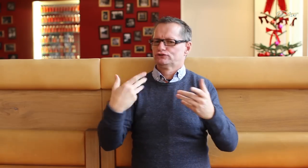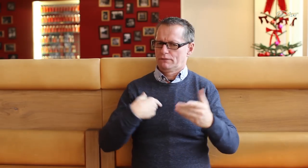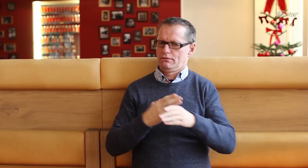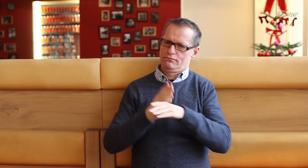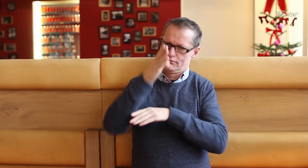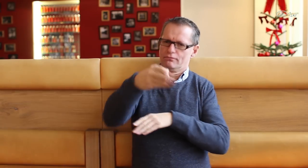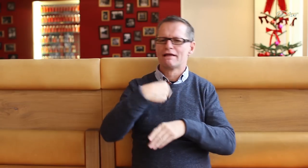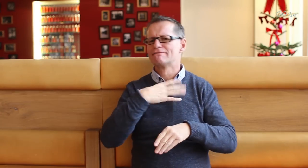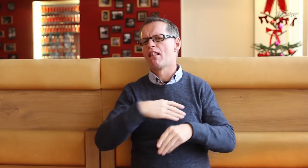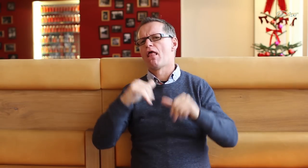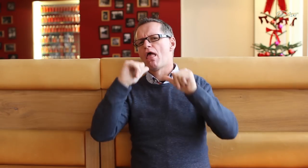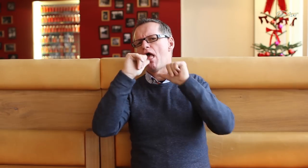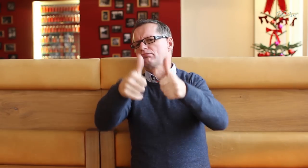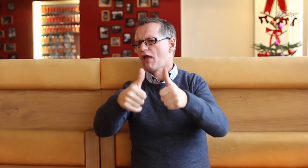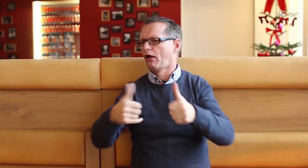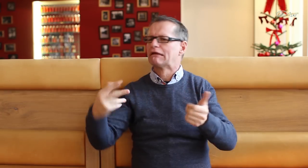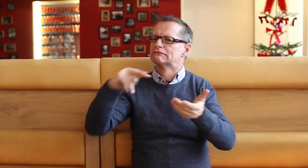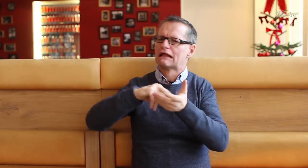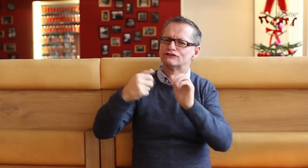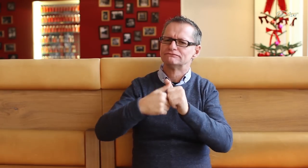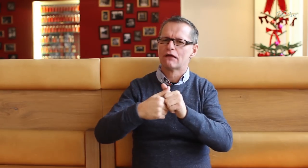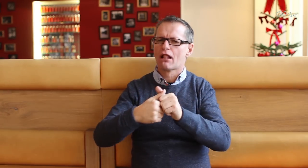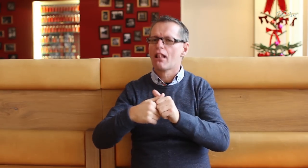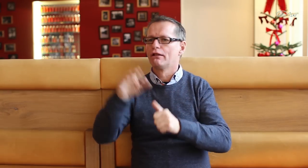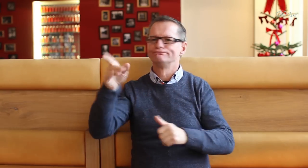Ein Beispiel: Wenn ich technische Hilfsmittel will, dann blättere ich den Katalog für Gehörlose durch.